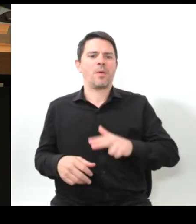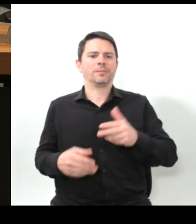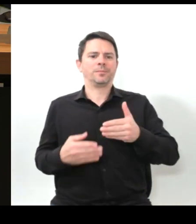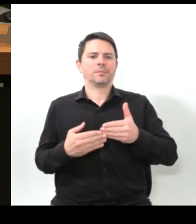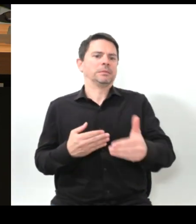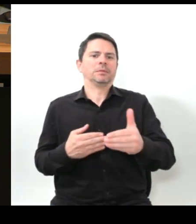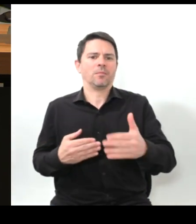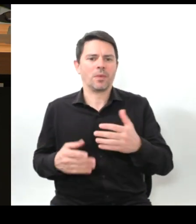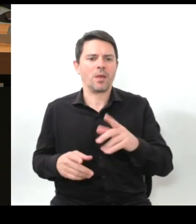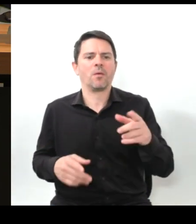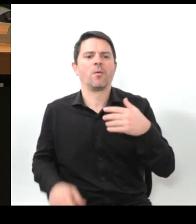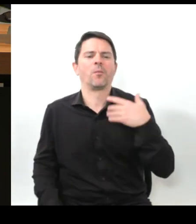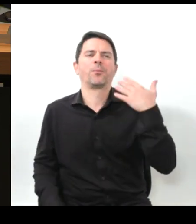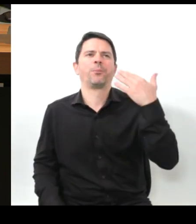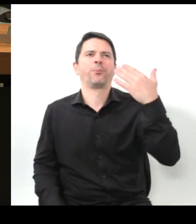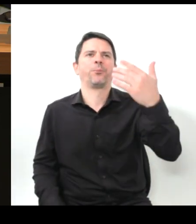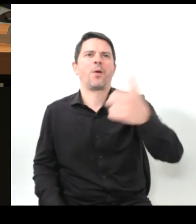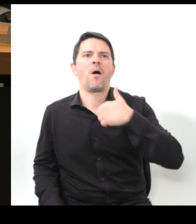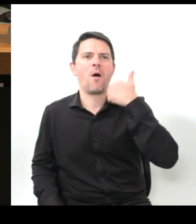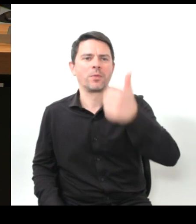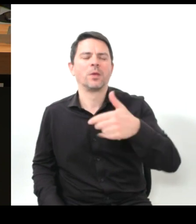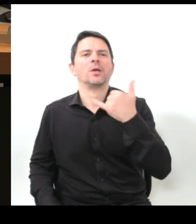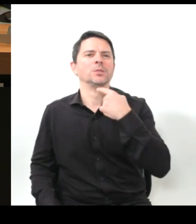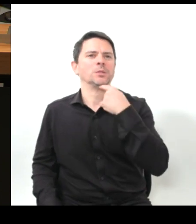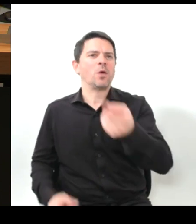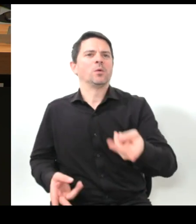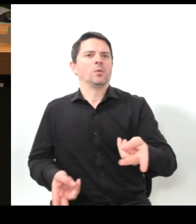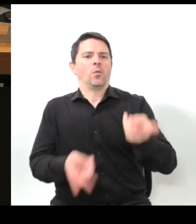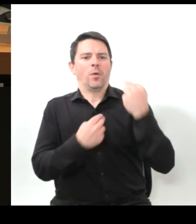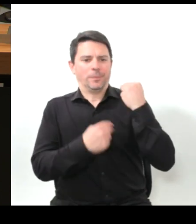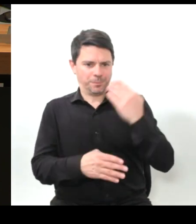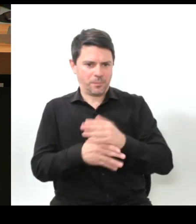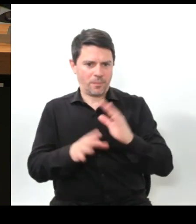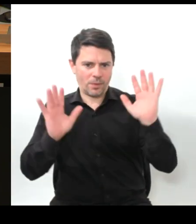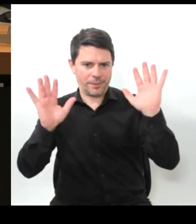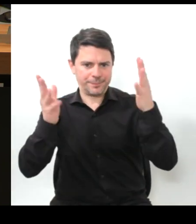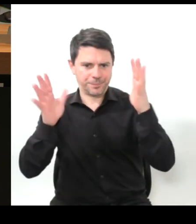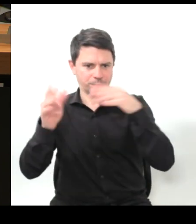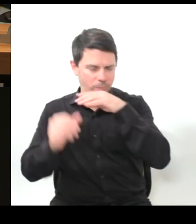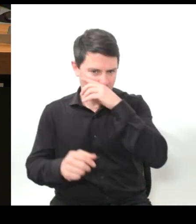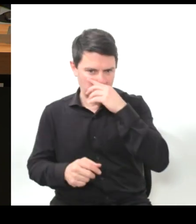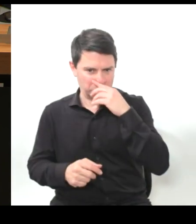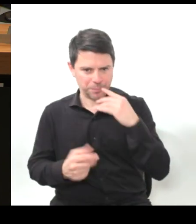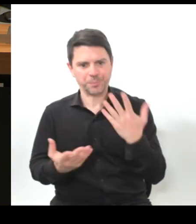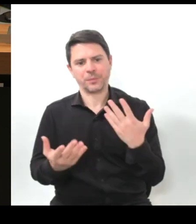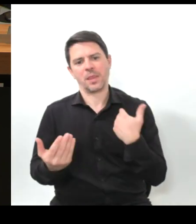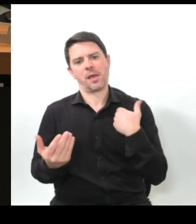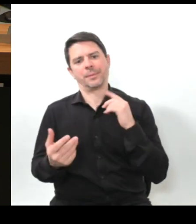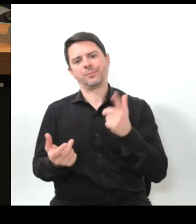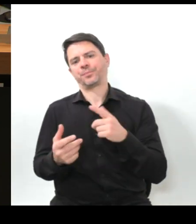die starken Preiserhöhungen sämtlichen Lebensbereichen gab, und das Geld noch umso dringender gebraucht worden ist.